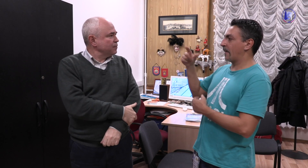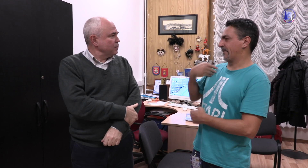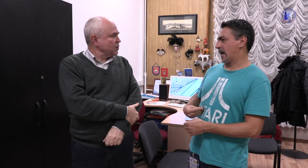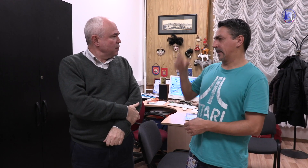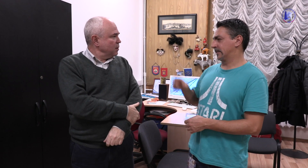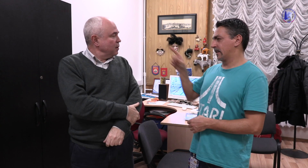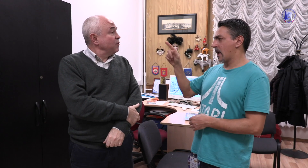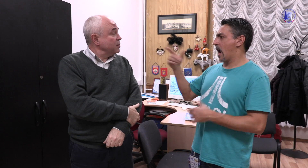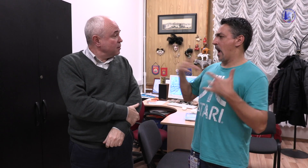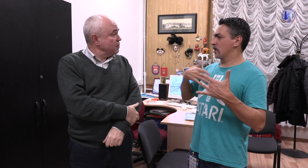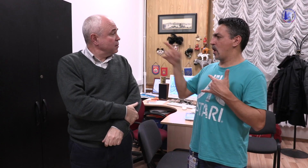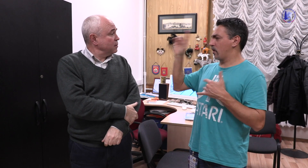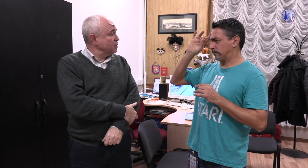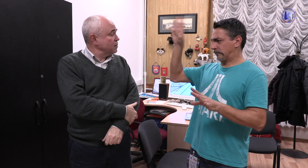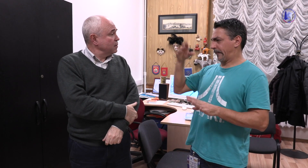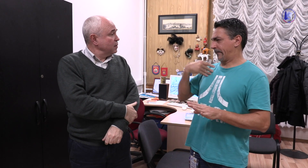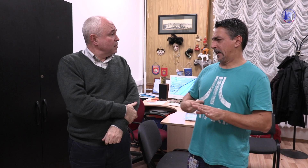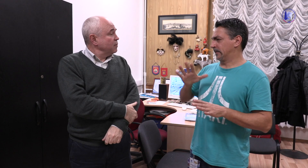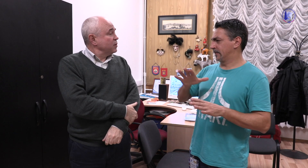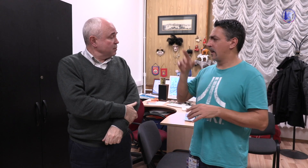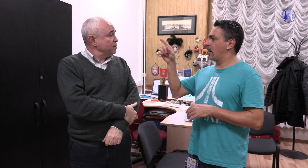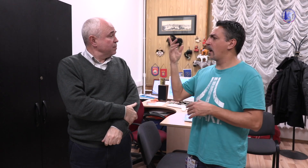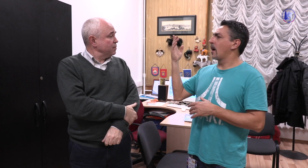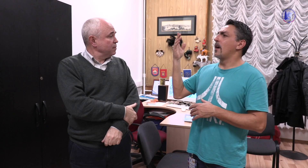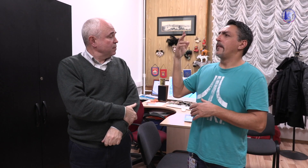Меня этому научил известный французский актёр.